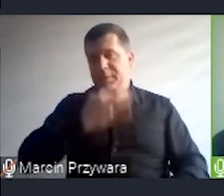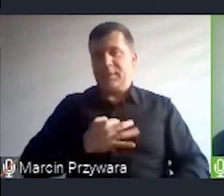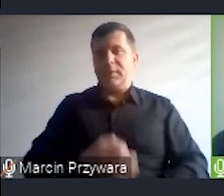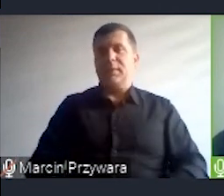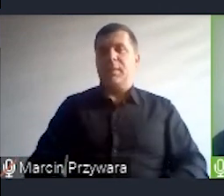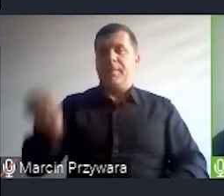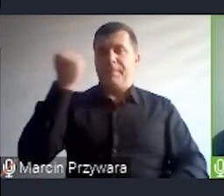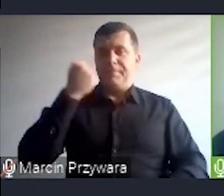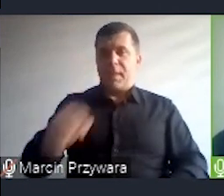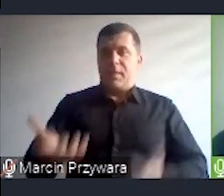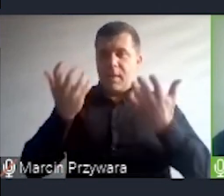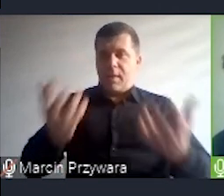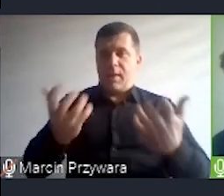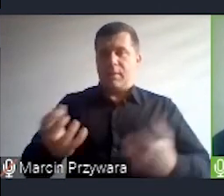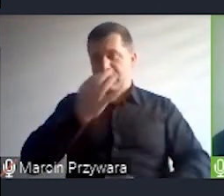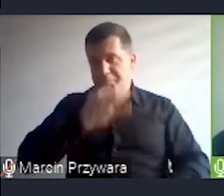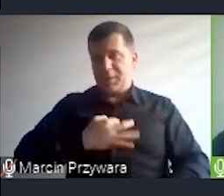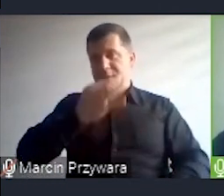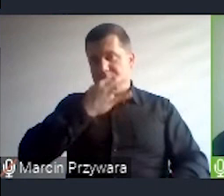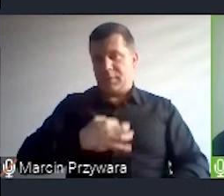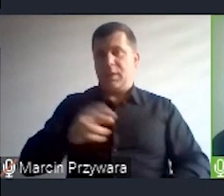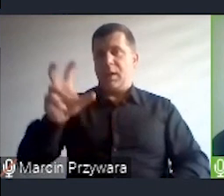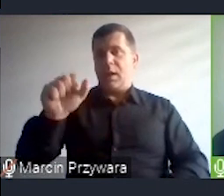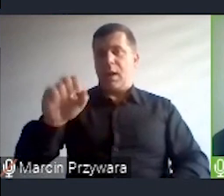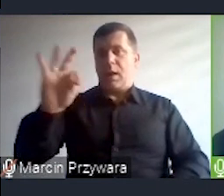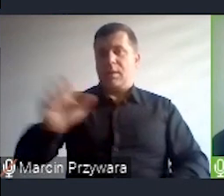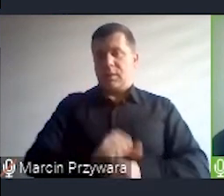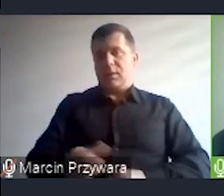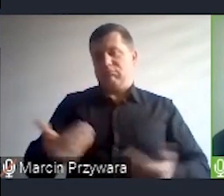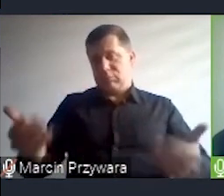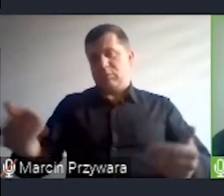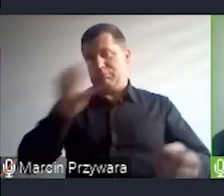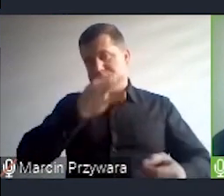Bardzo zachęcam do zadawania pytań w czacie, jestem do Państwa dyspozycji, jeśli się tylko pojawią.